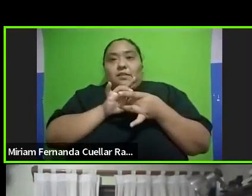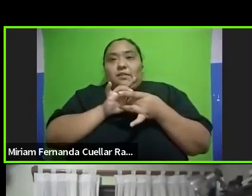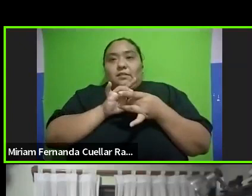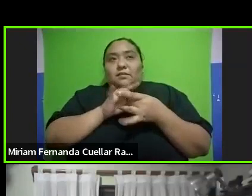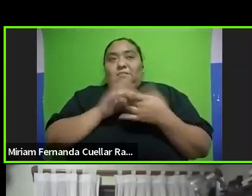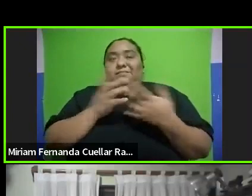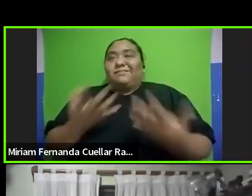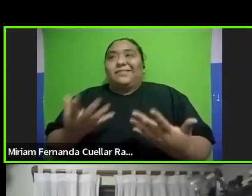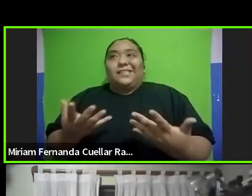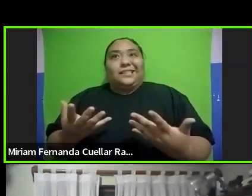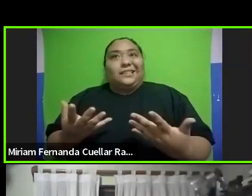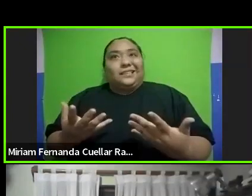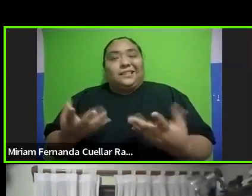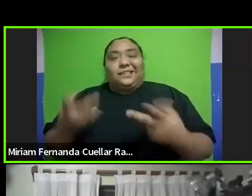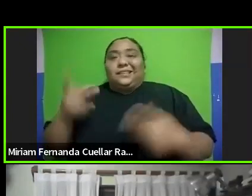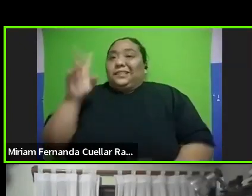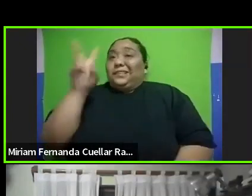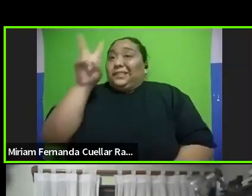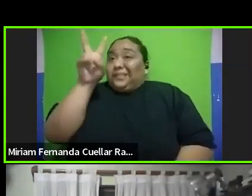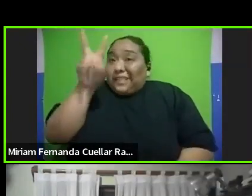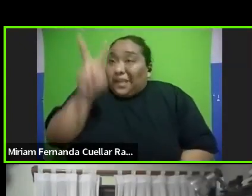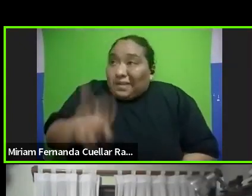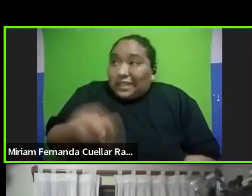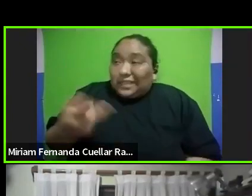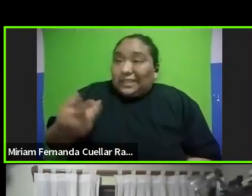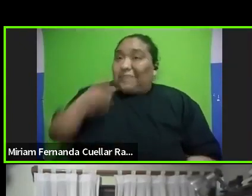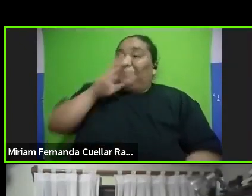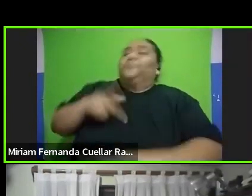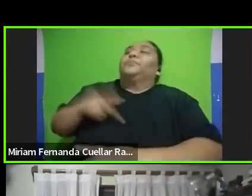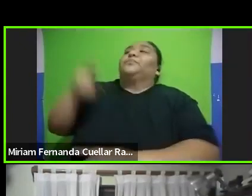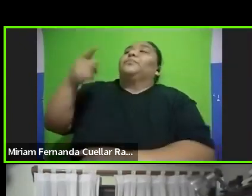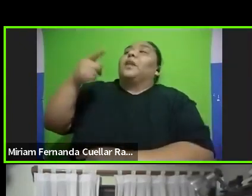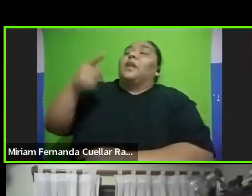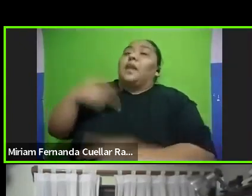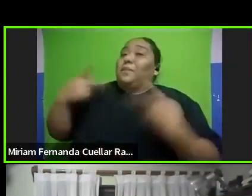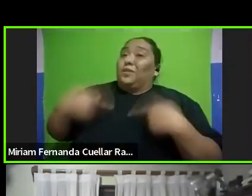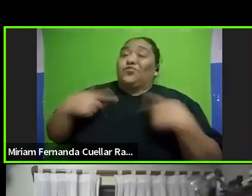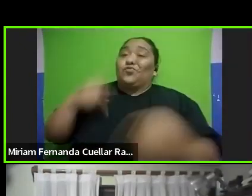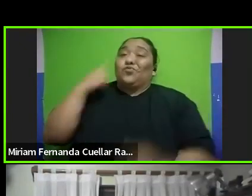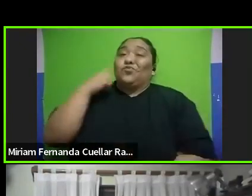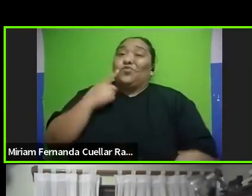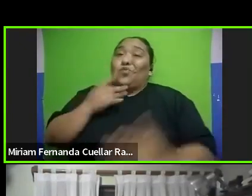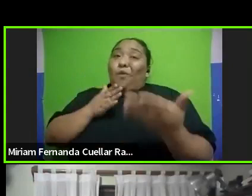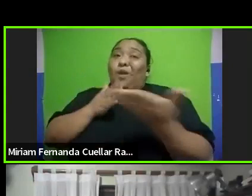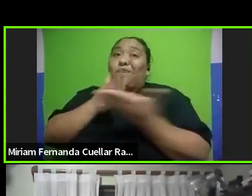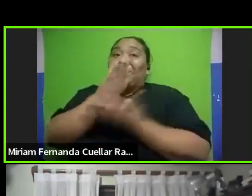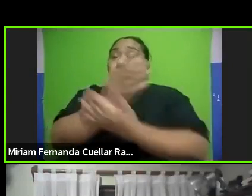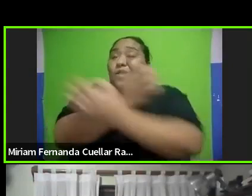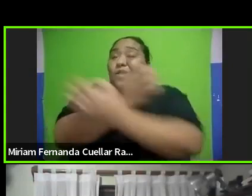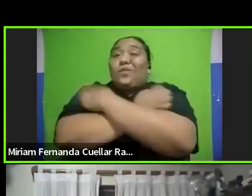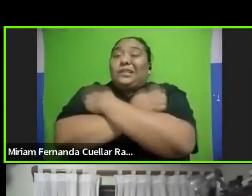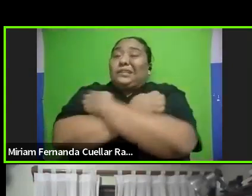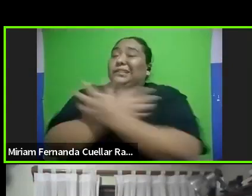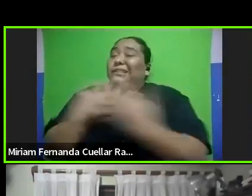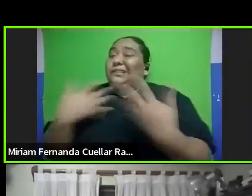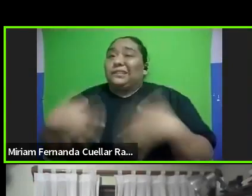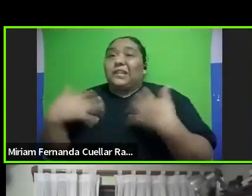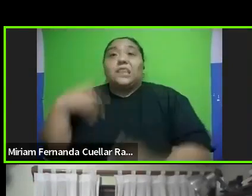Pero en primer lugar, no hay mucho acceso a la educación para las personas sordas , ¿no? ¿no? Entonces tampoco tienen mucho de dónde escoger